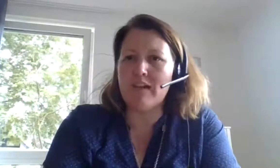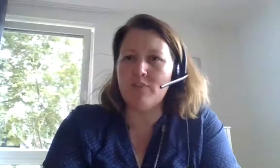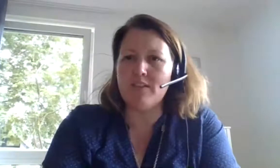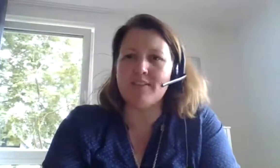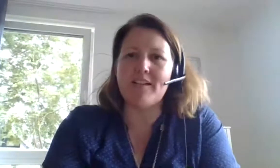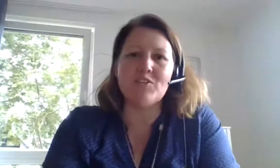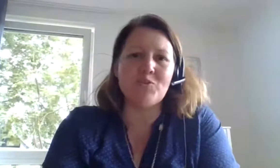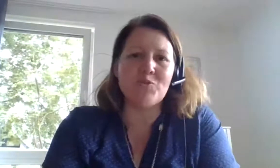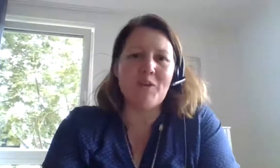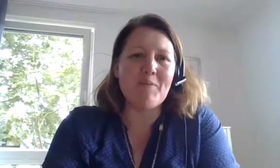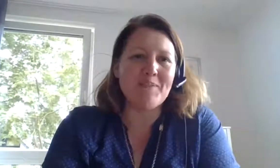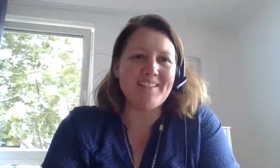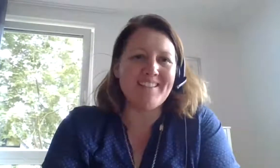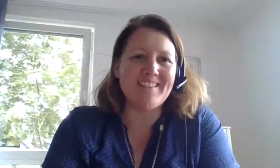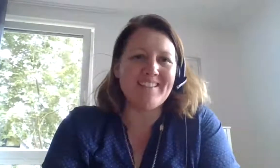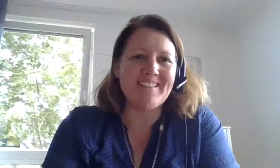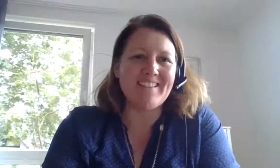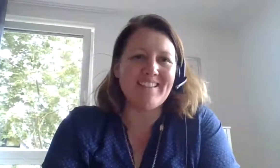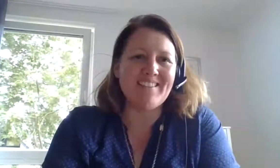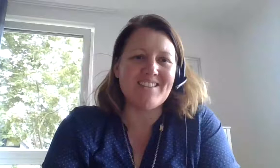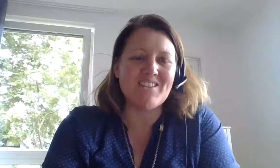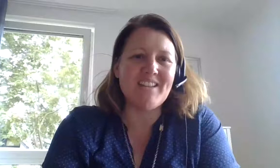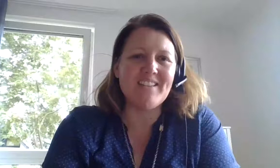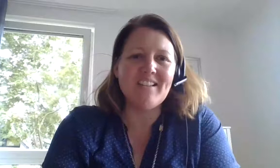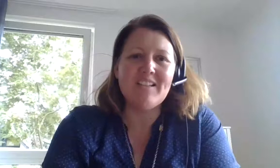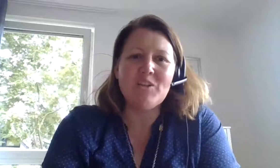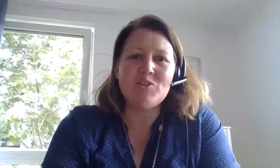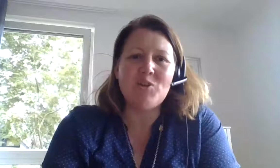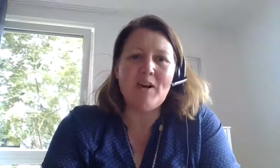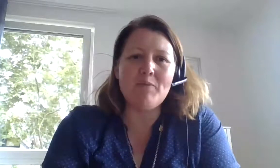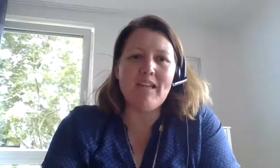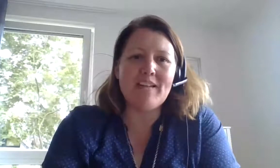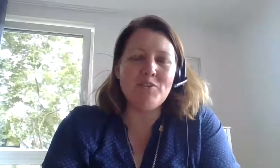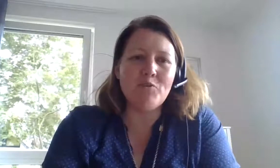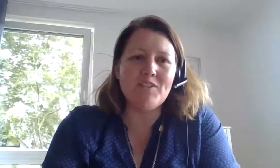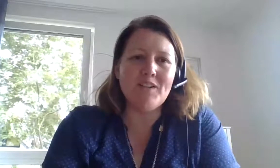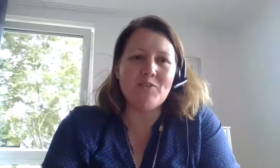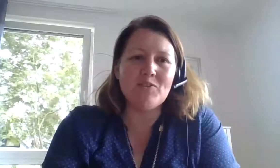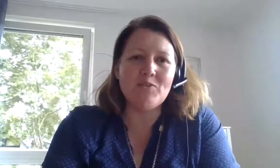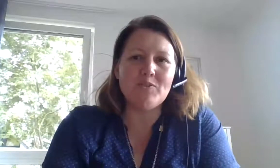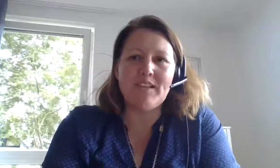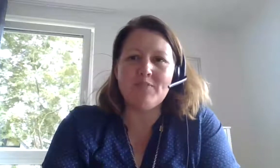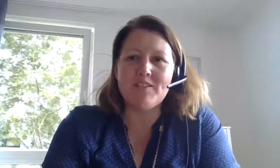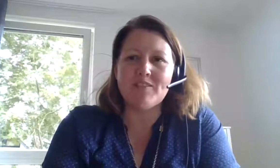نقاش نشط يحدث في جزء المحادثة الكتابية سأنتقل إلى ديفيد